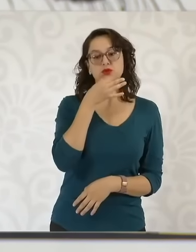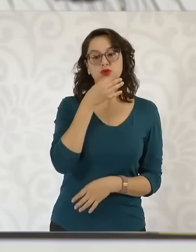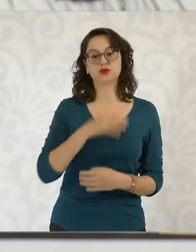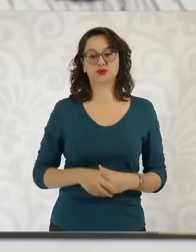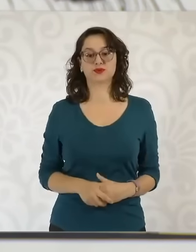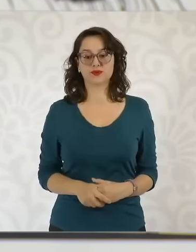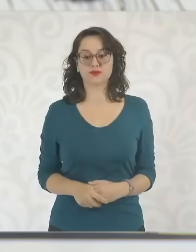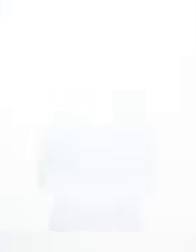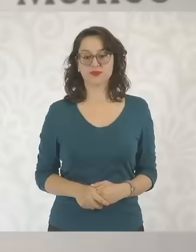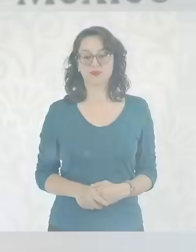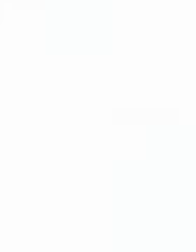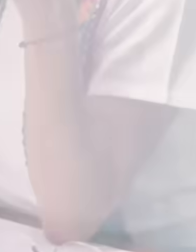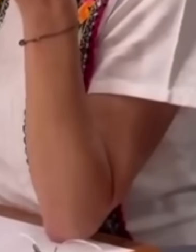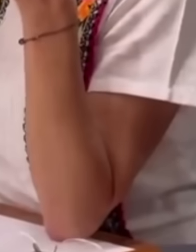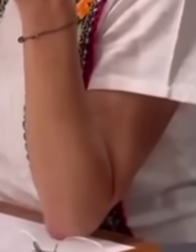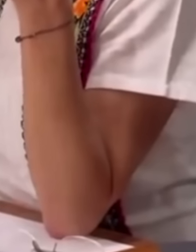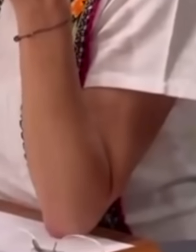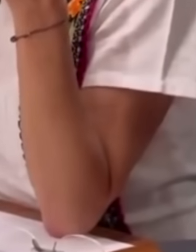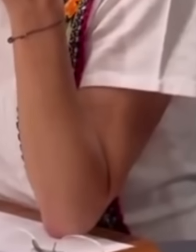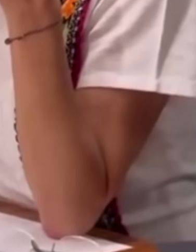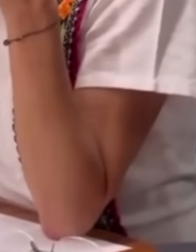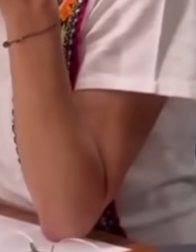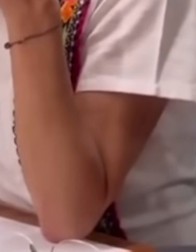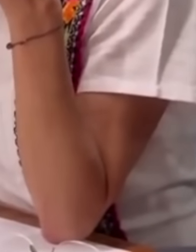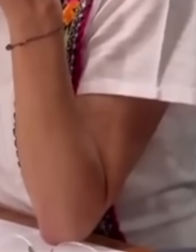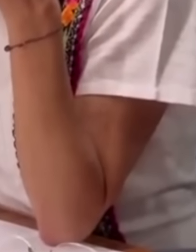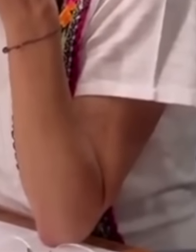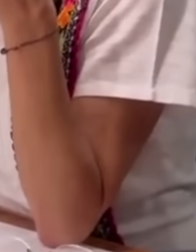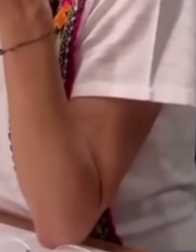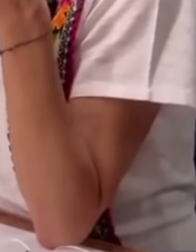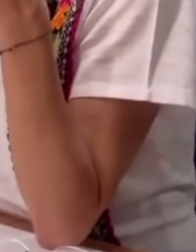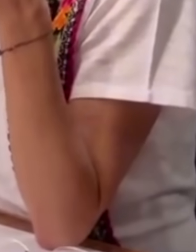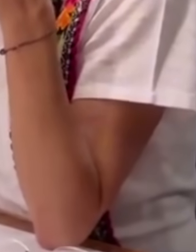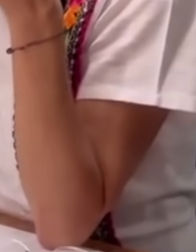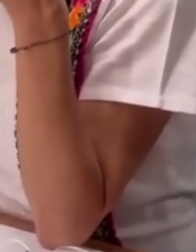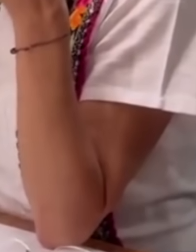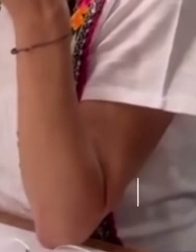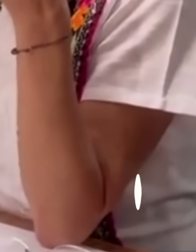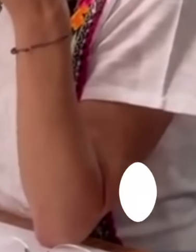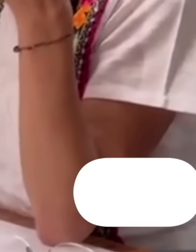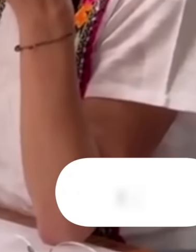de prensa. Subrayó que en la negociación con su paró nuestra estrategia de cabeza fría,